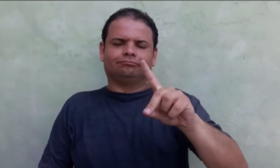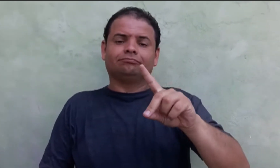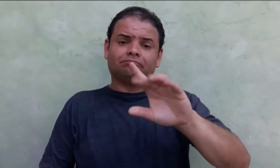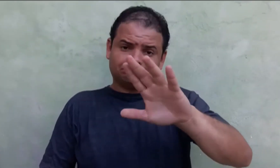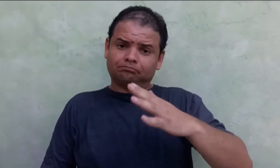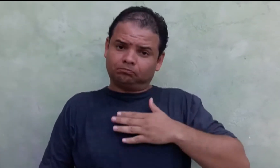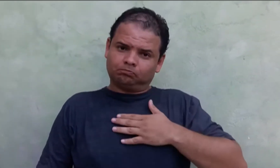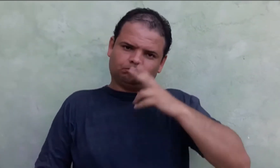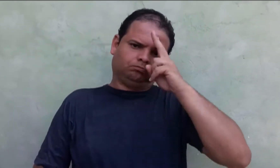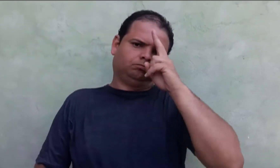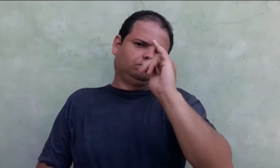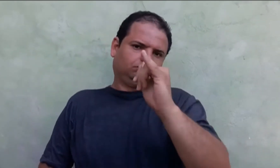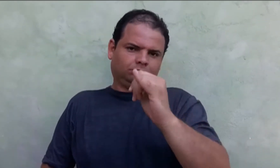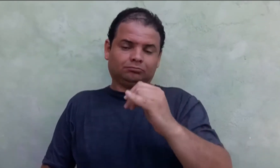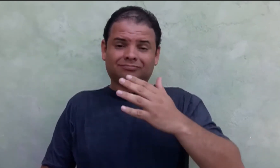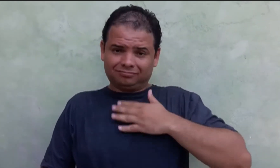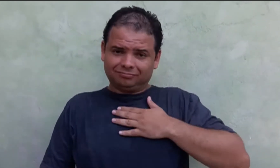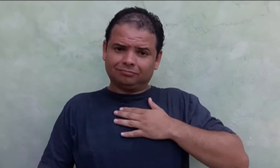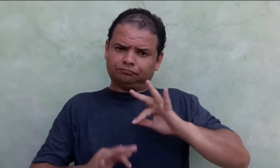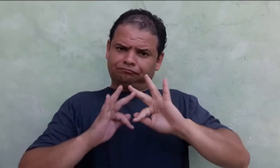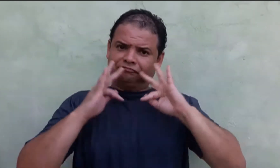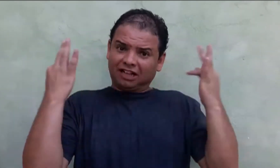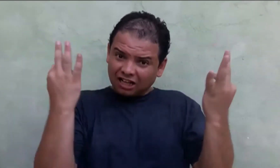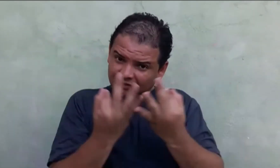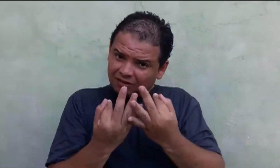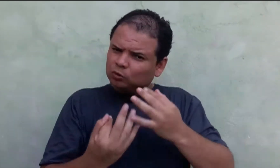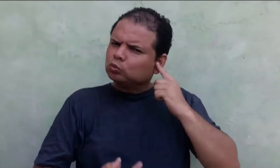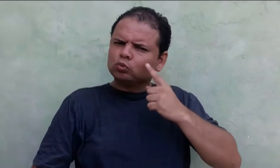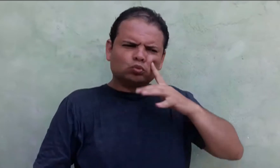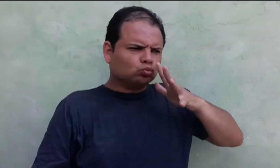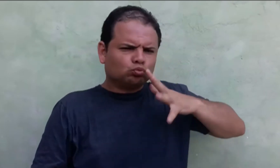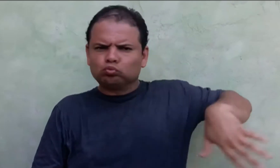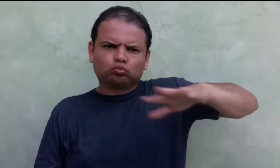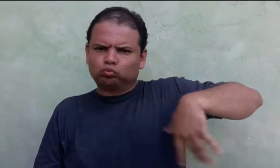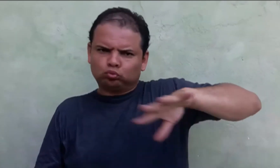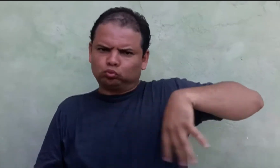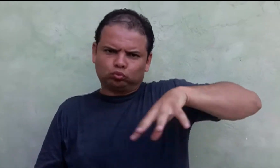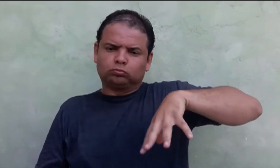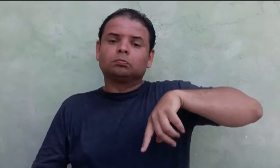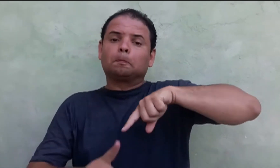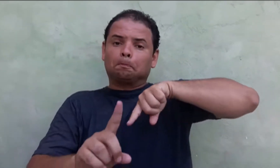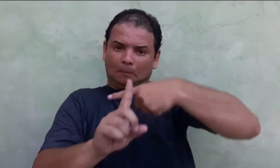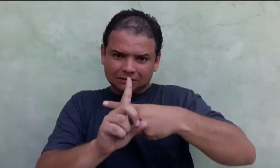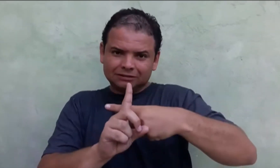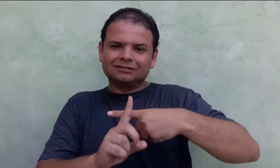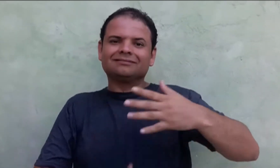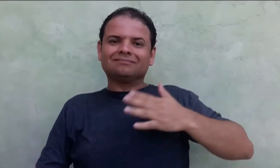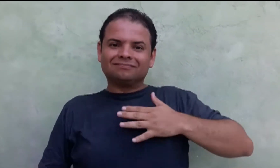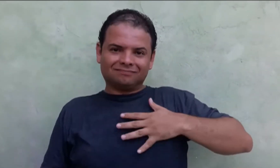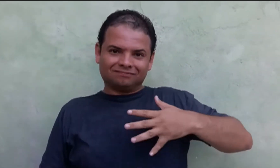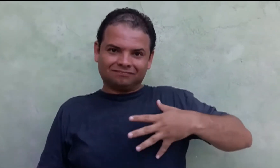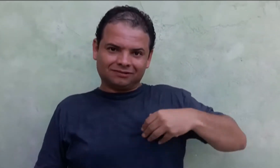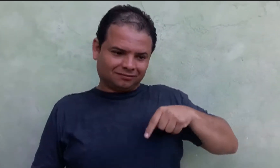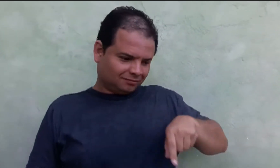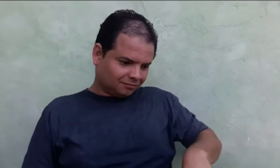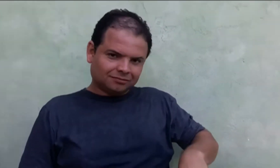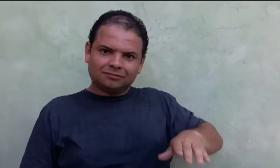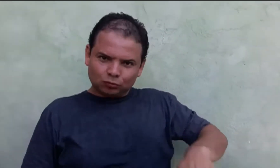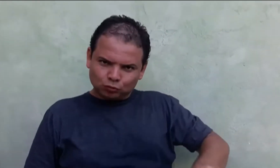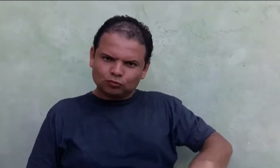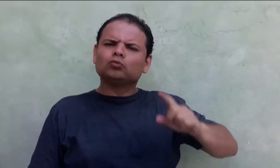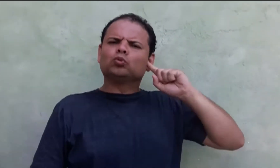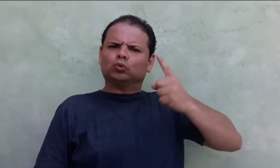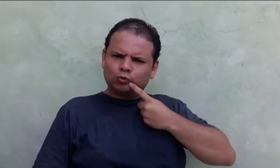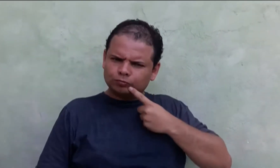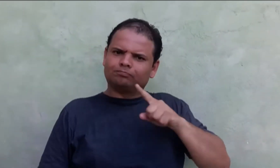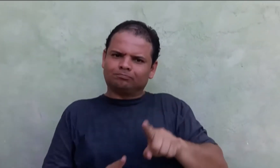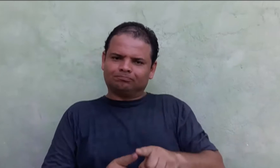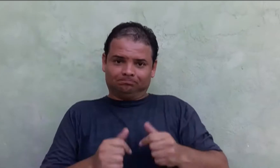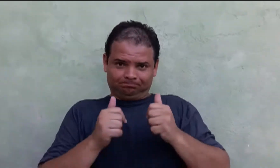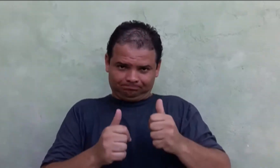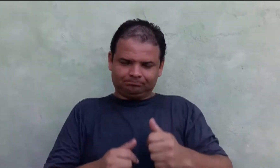eu, minha mãe, meu pai, minha esposa e meu filho, todos são surdos.